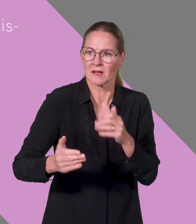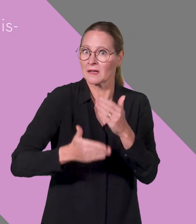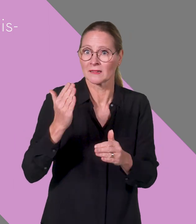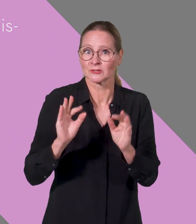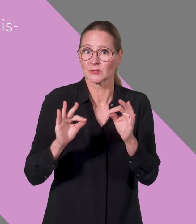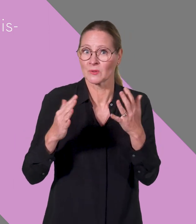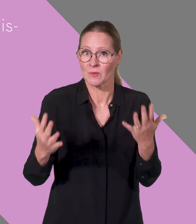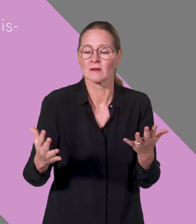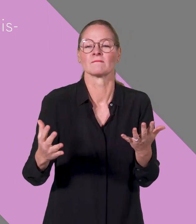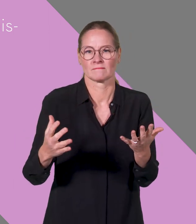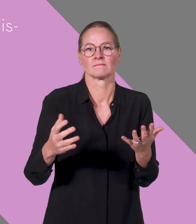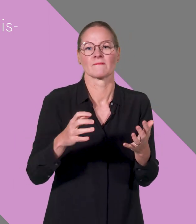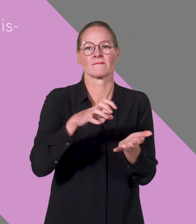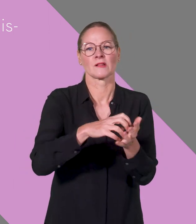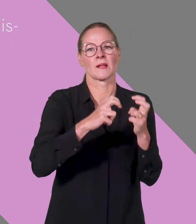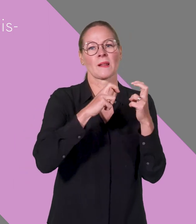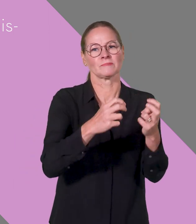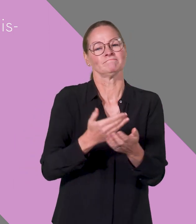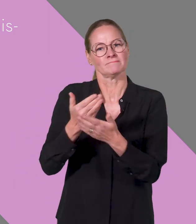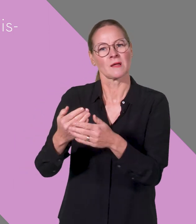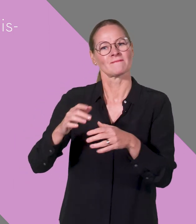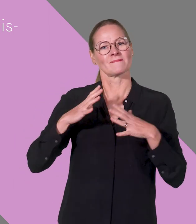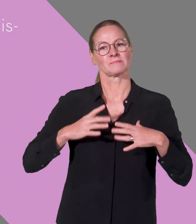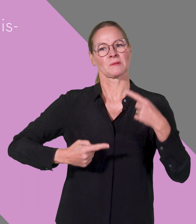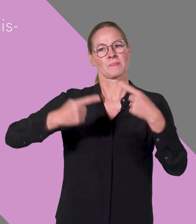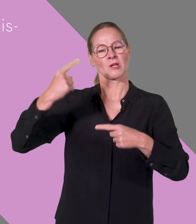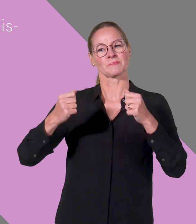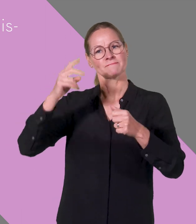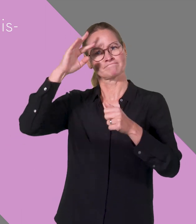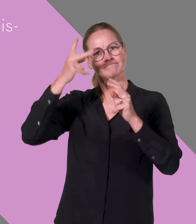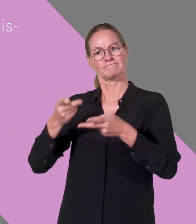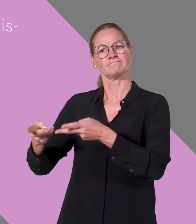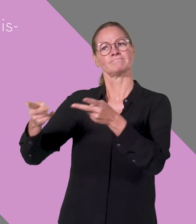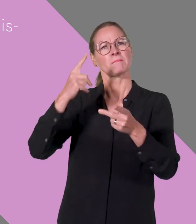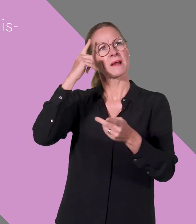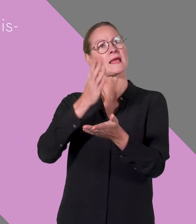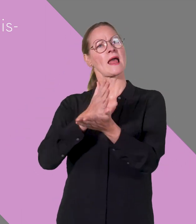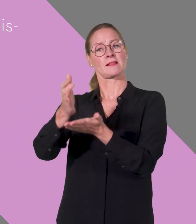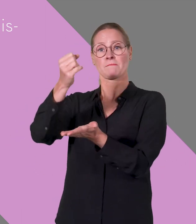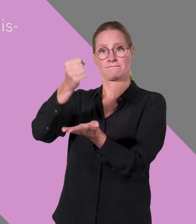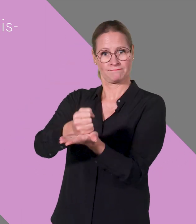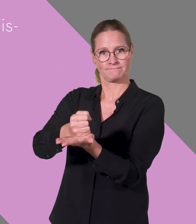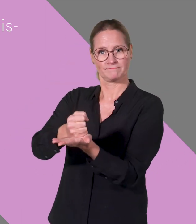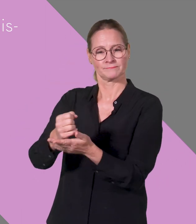Ratkaisuehdotus tähän on valtioneuvoston periaatepäätös vammaispolitiikasta.